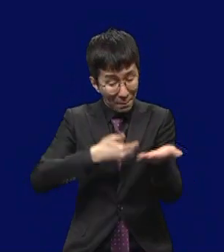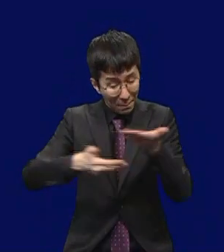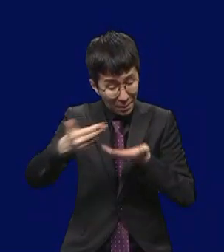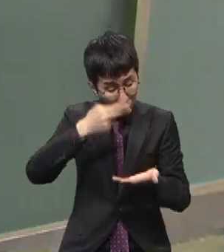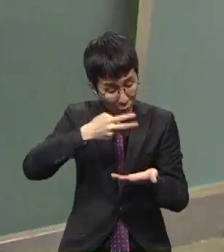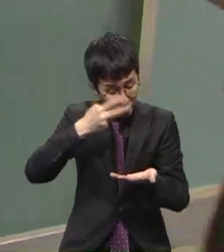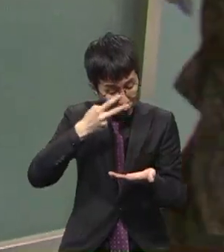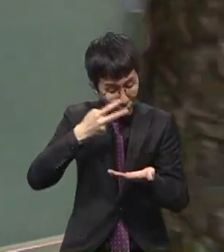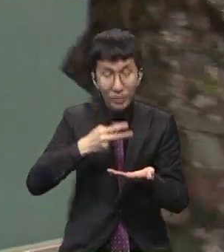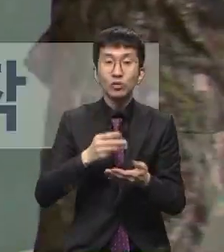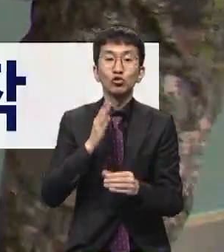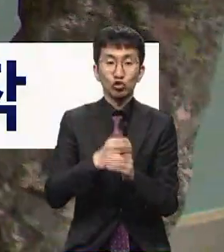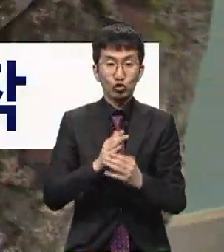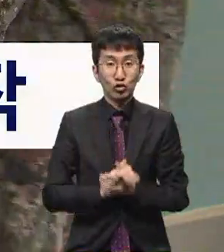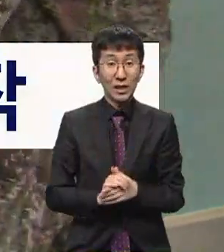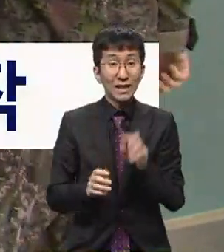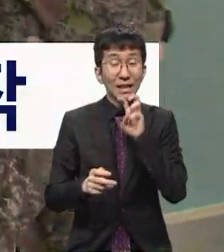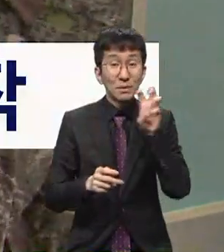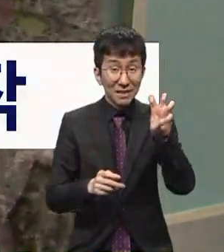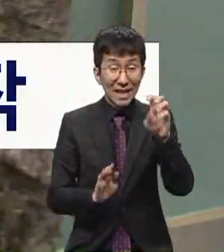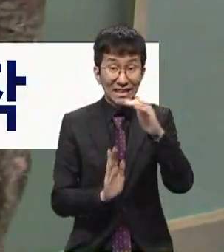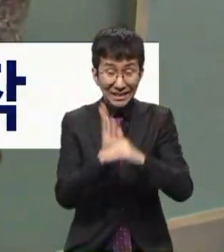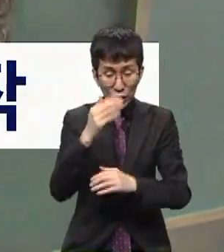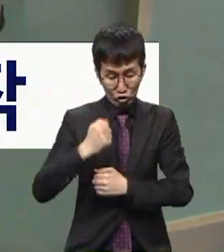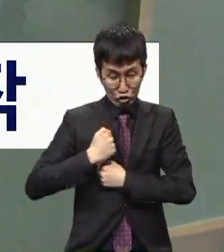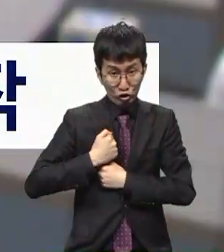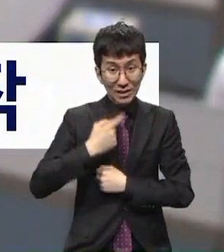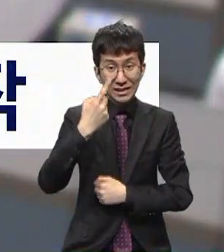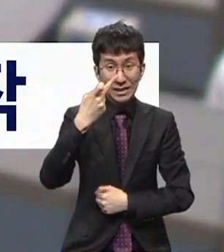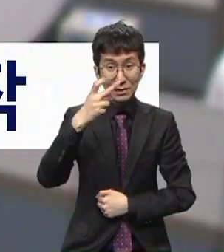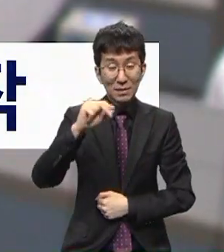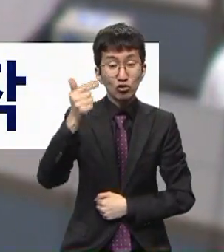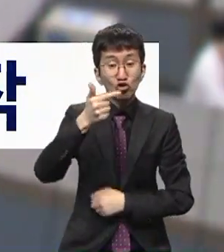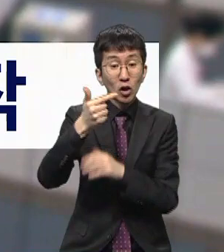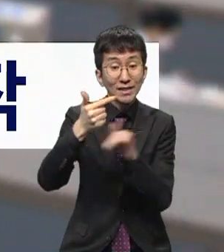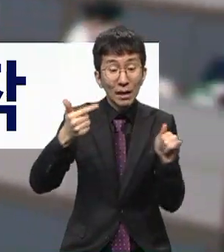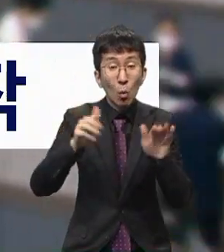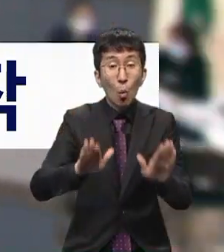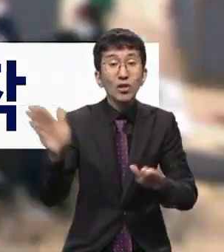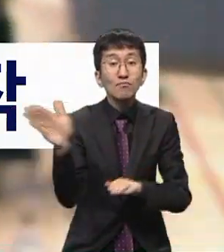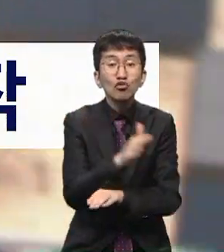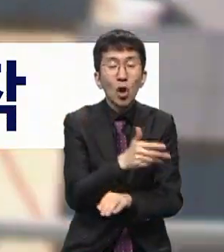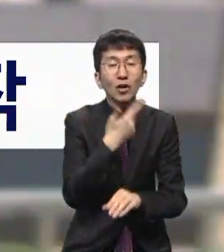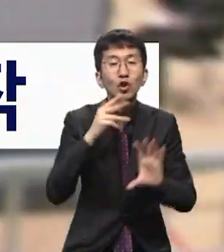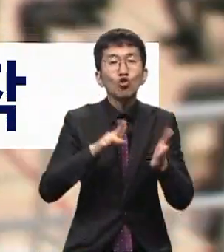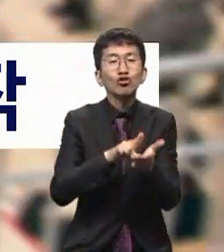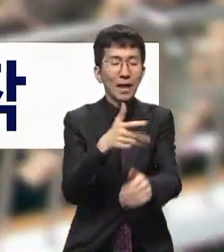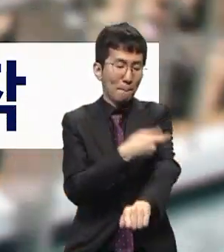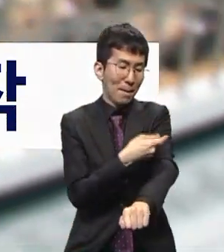30세 이상 군 장병 12만 6천여 명은 오늘부터 아스트라제네카 백신을 맞기